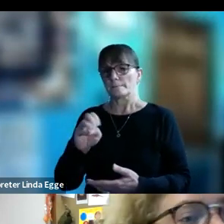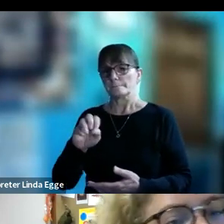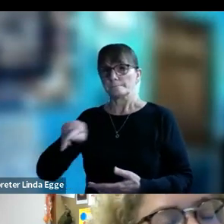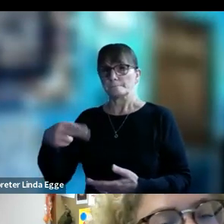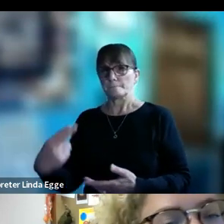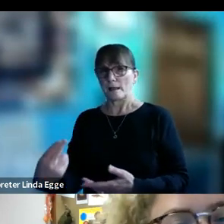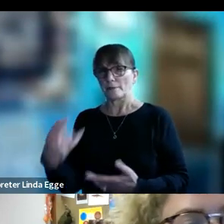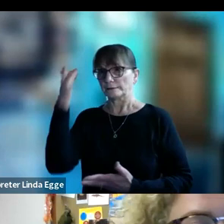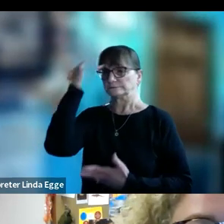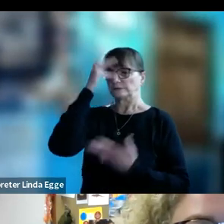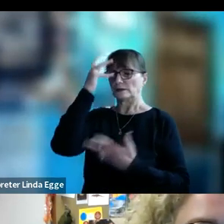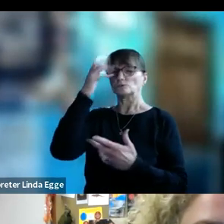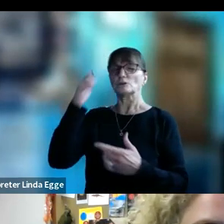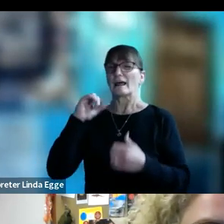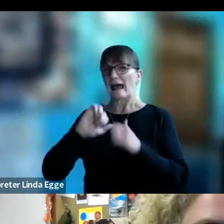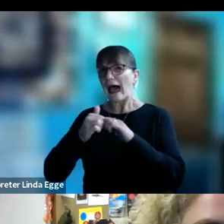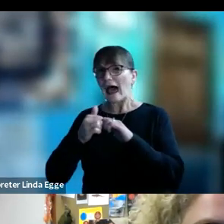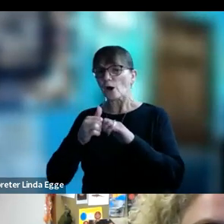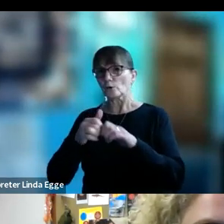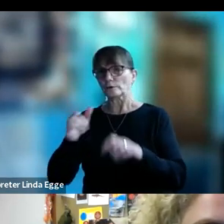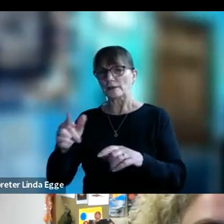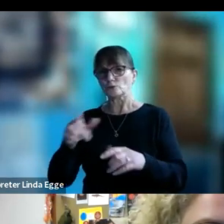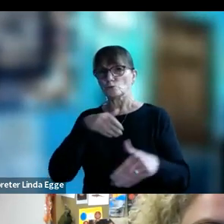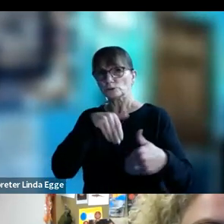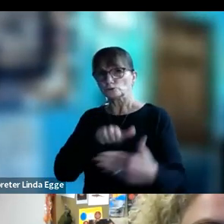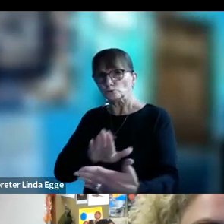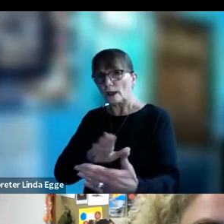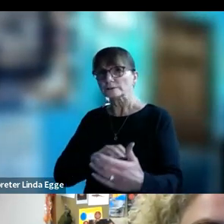¿cómo puede abordarse esto dentro del MSR?